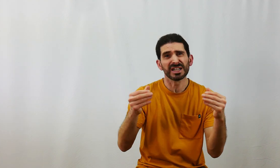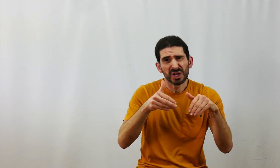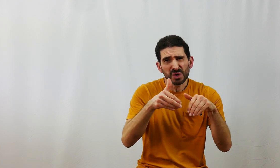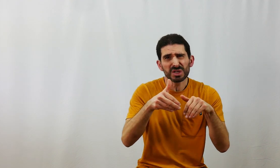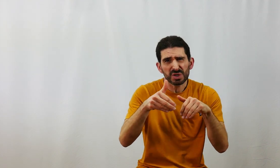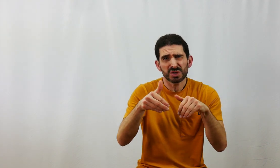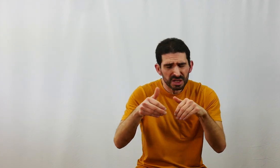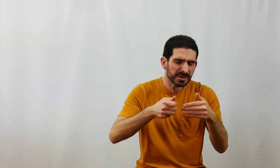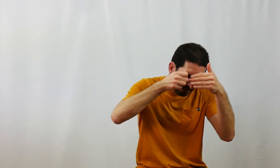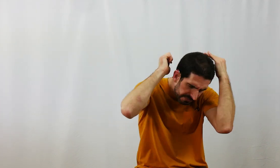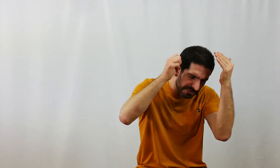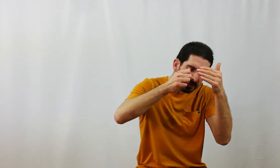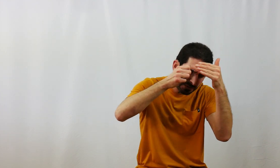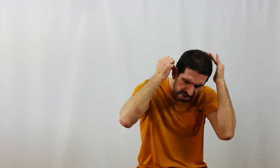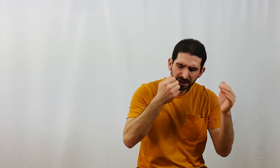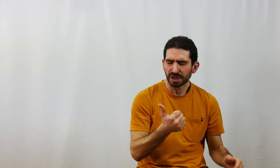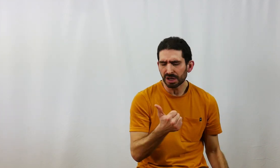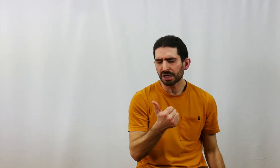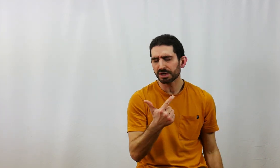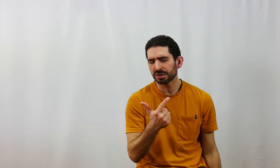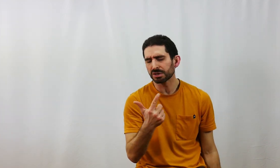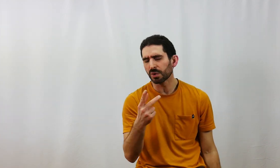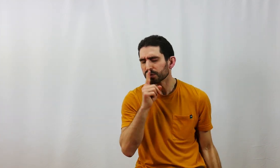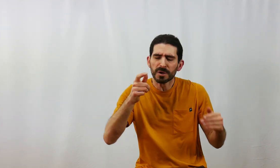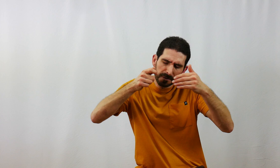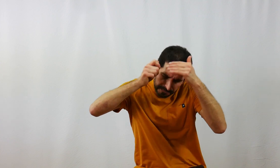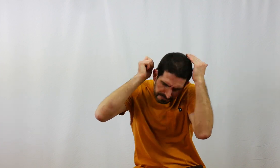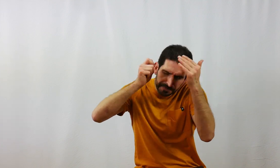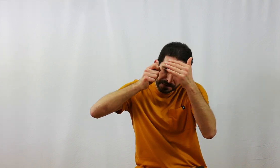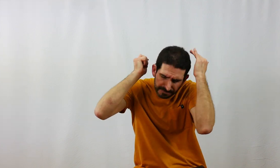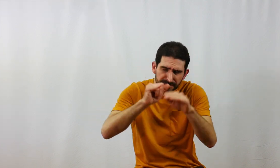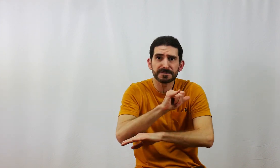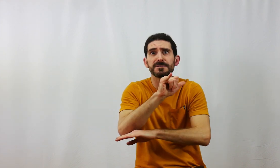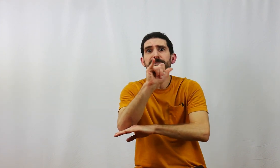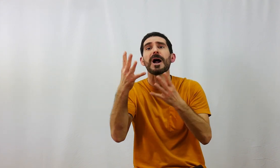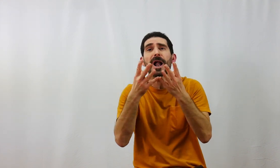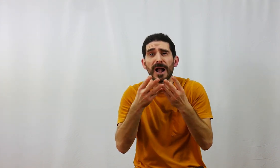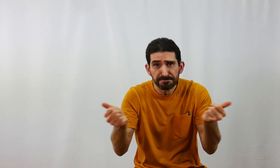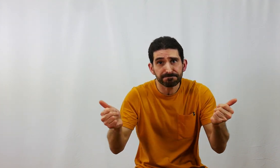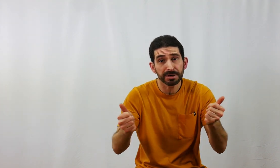et qu'il faut continuer jusqu'à leur disparition,